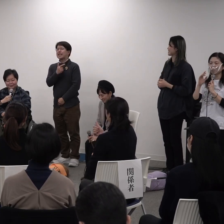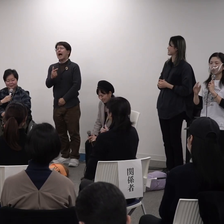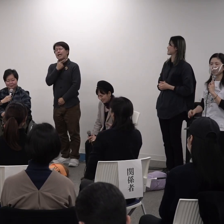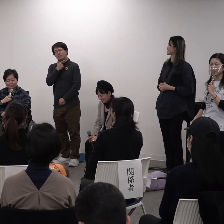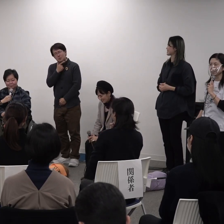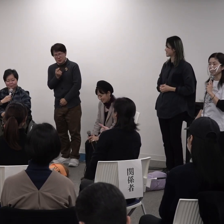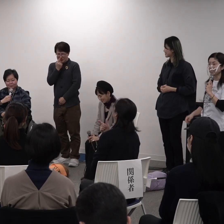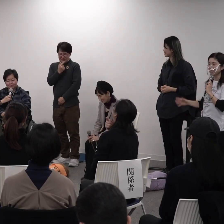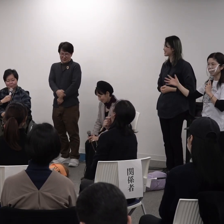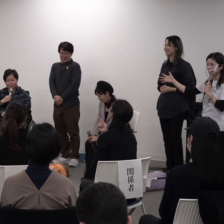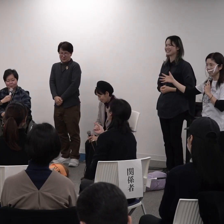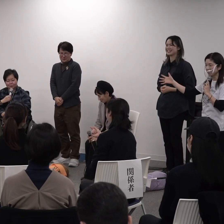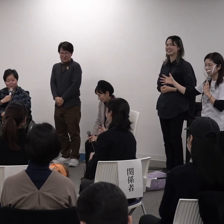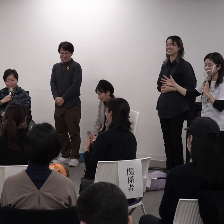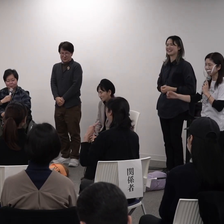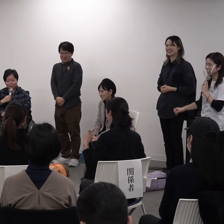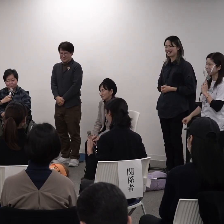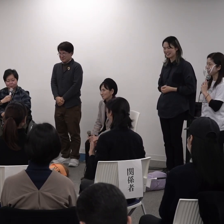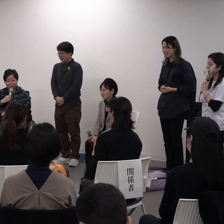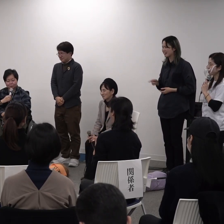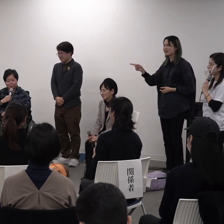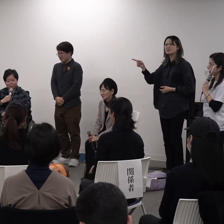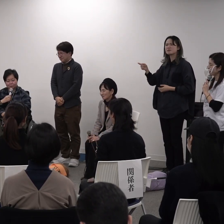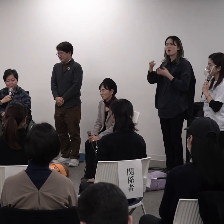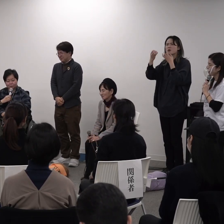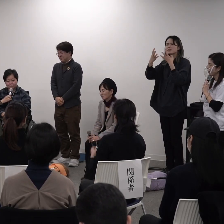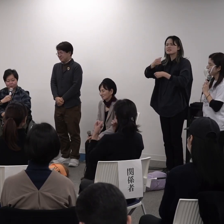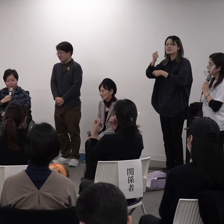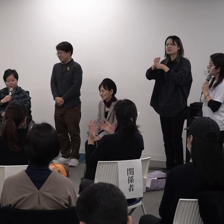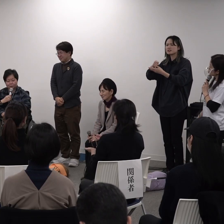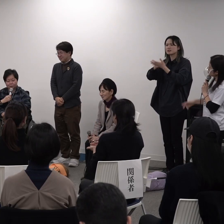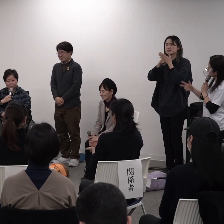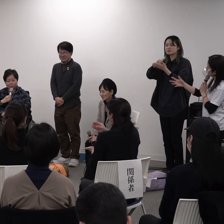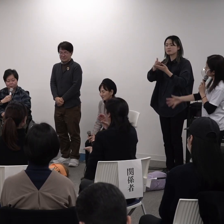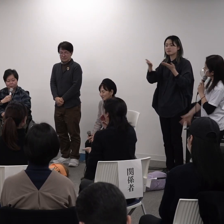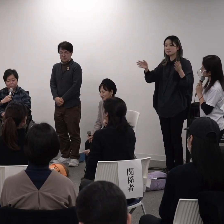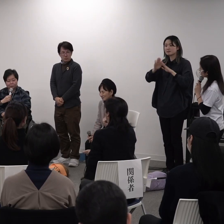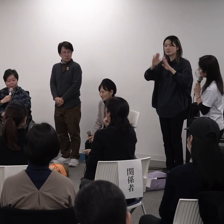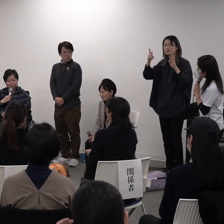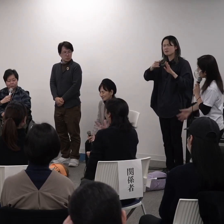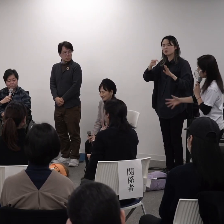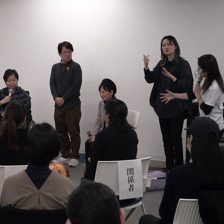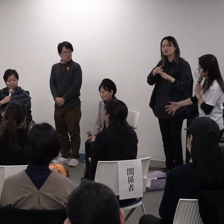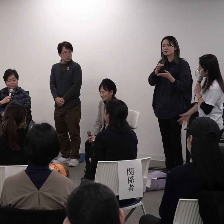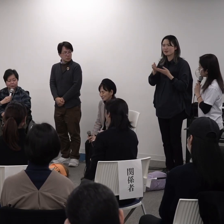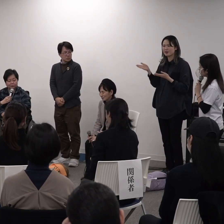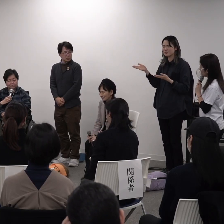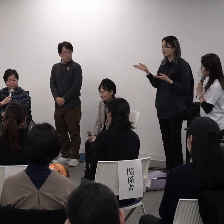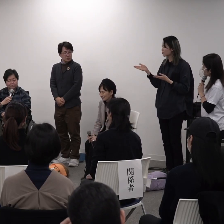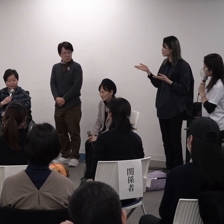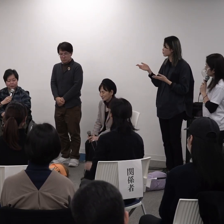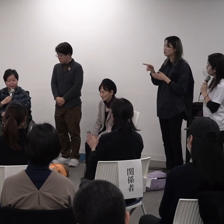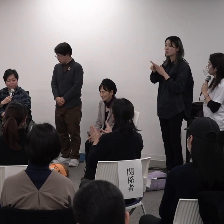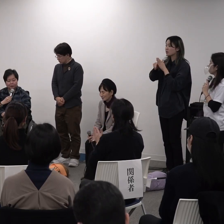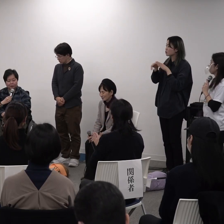橋爪）そうなんです いち早く新作を試されるんですね スターバックス行ったとき介助犬 大丈夫ですか